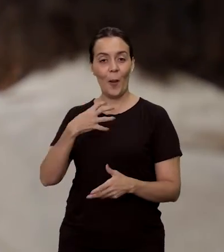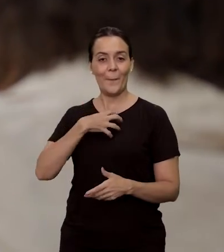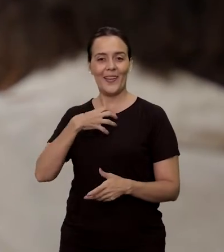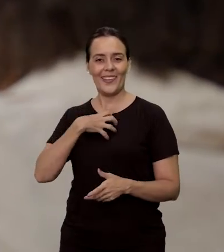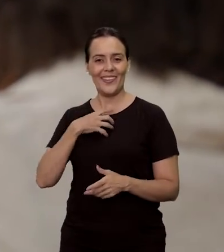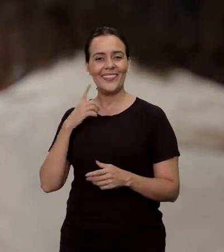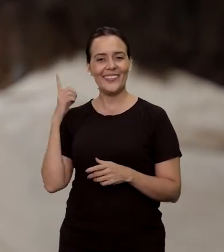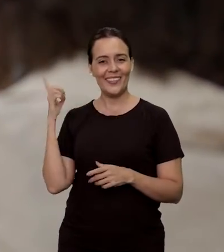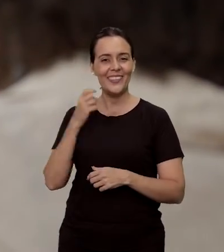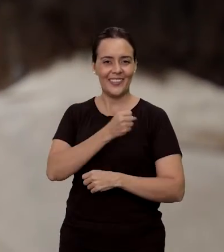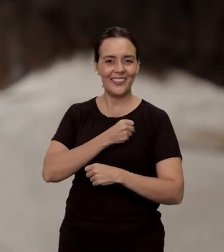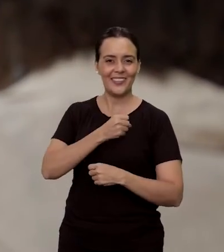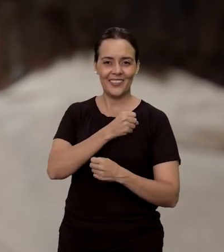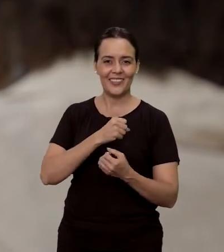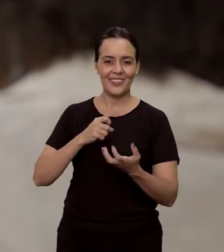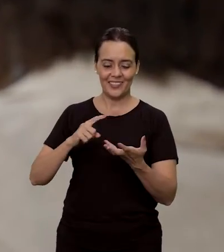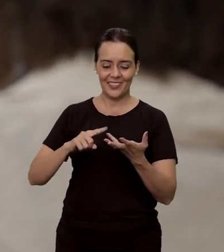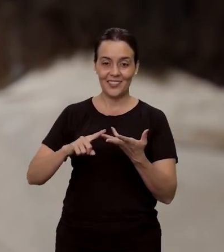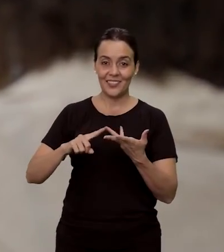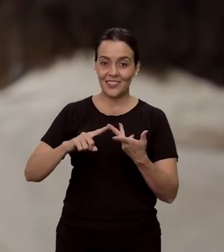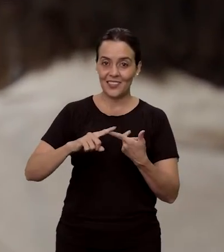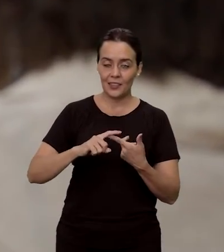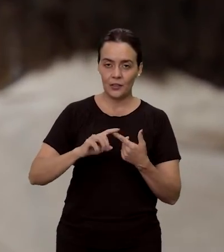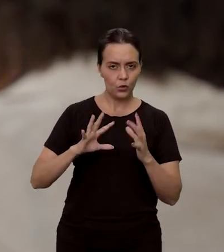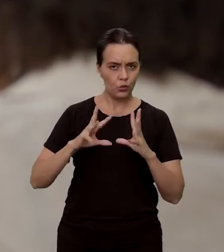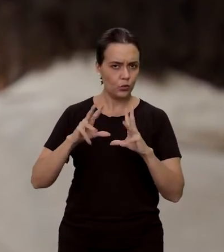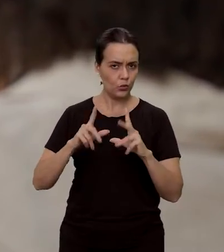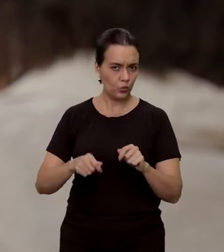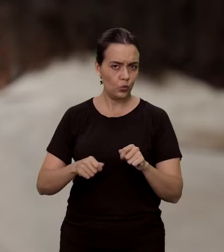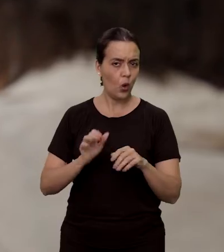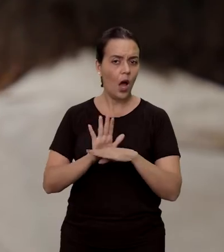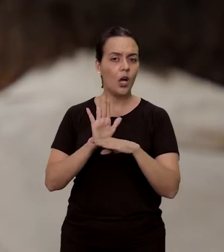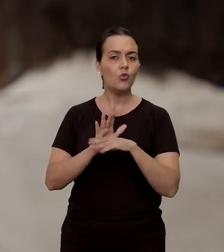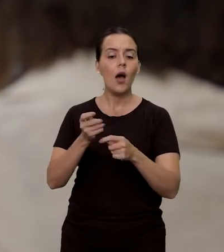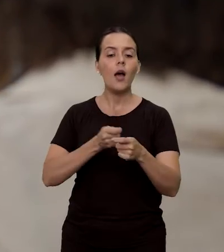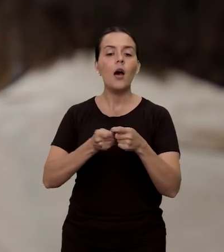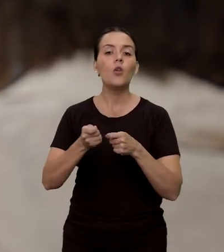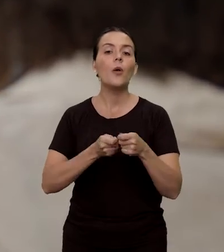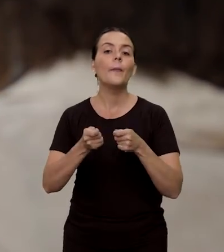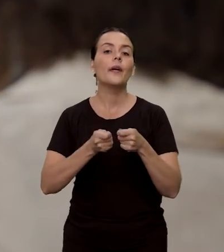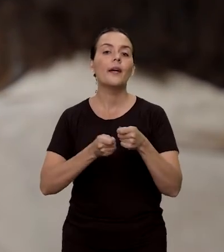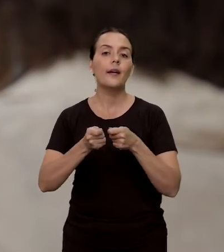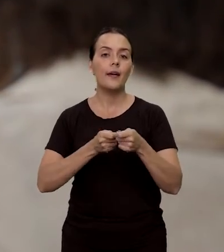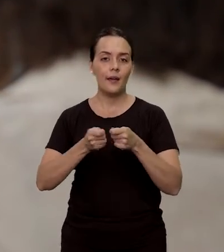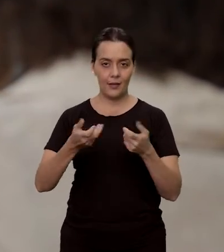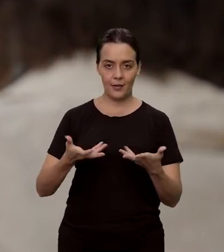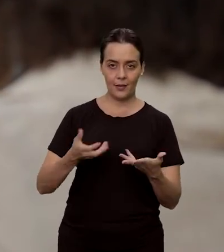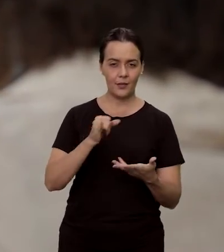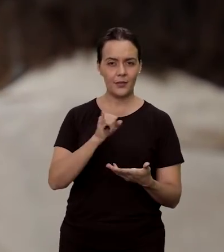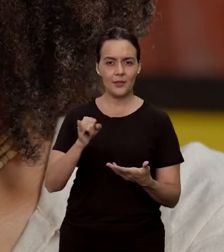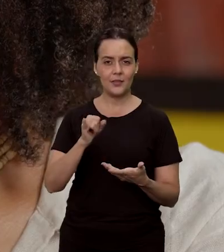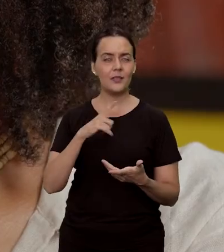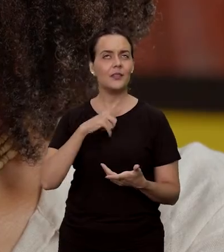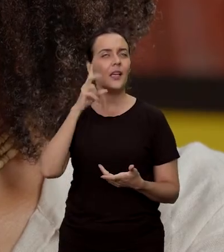por exemplo, são grandes arquitetas da economia, porque as mulheres conseguiram, quando você pega a história...